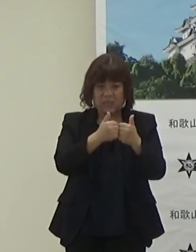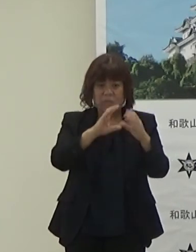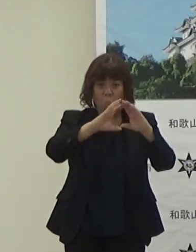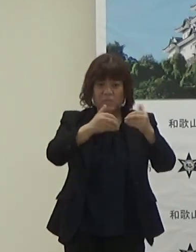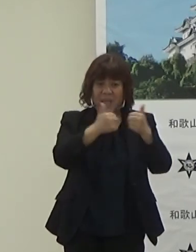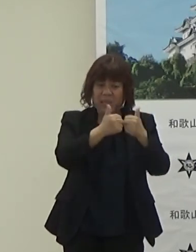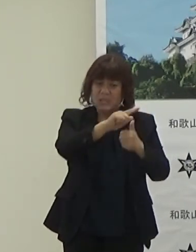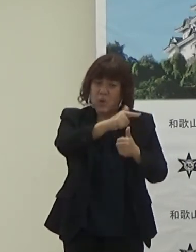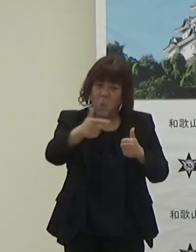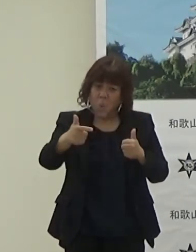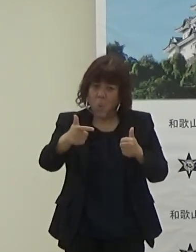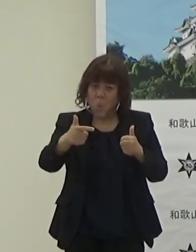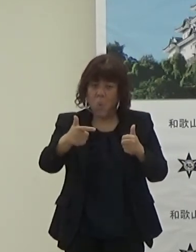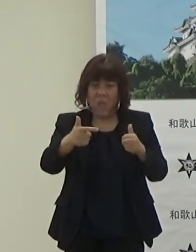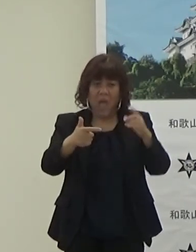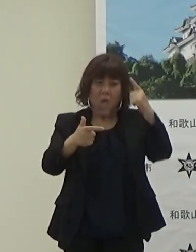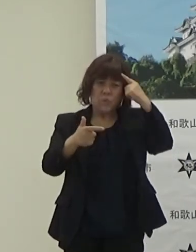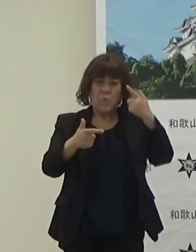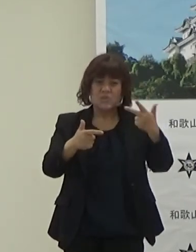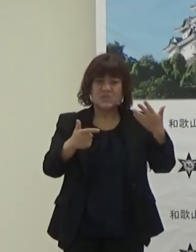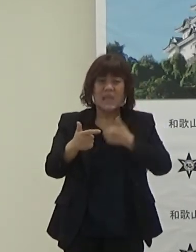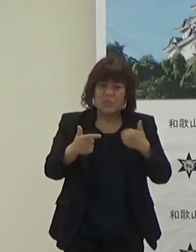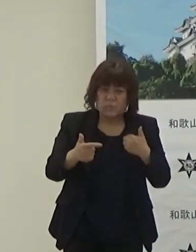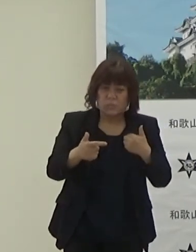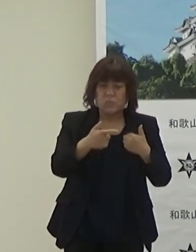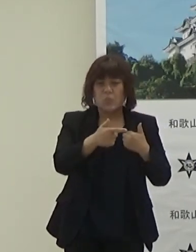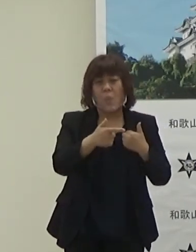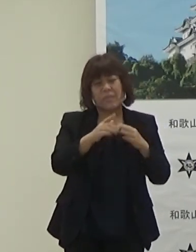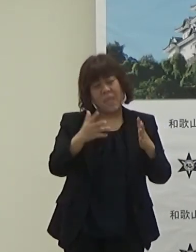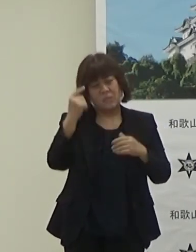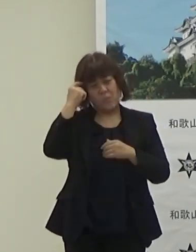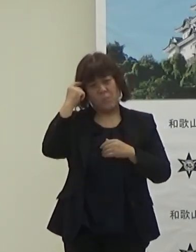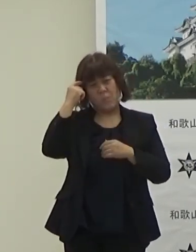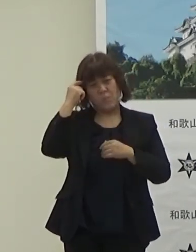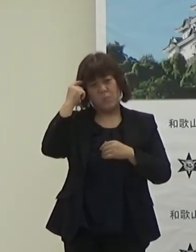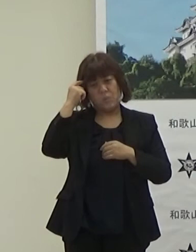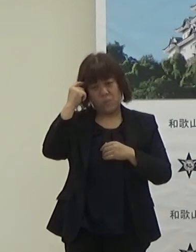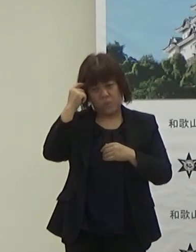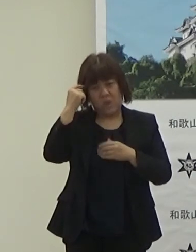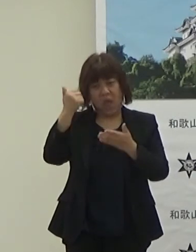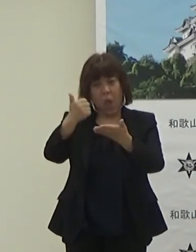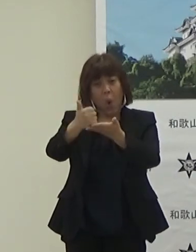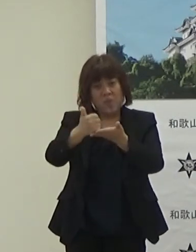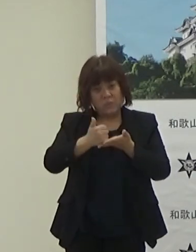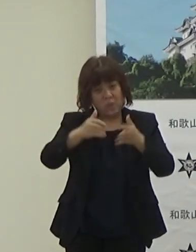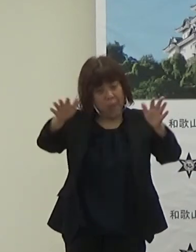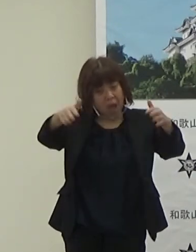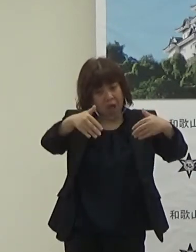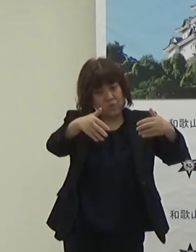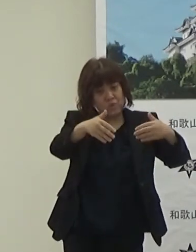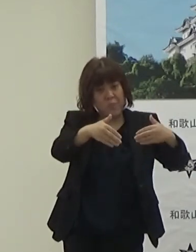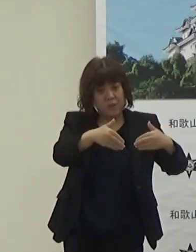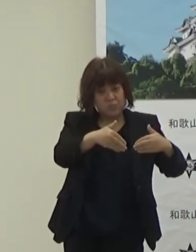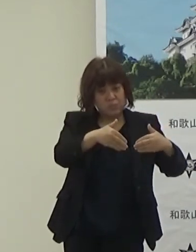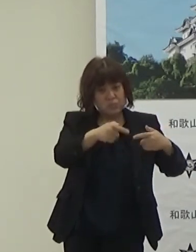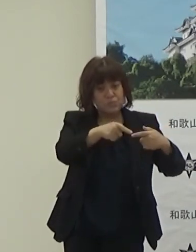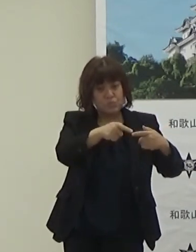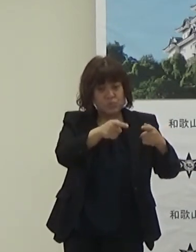ですから今のお話というのはいわゆる 誘客の方に市としては力を入れる